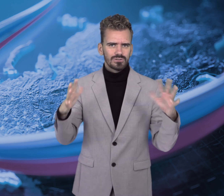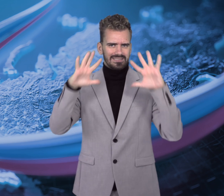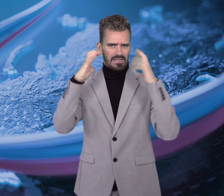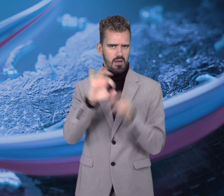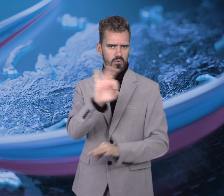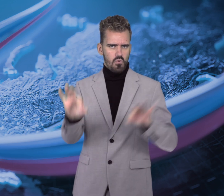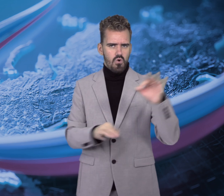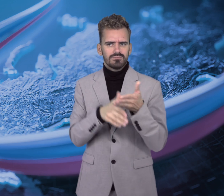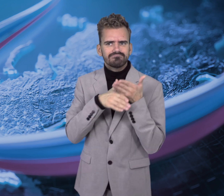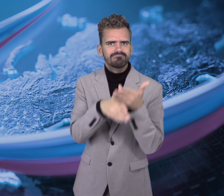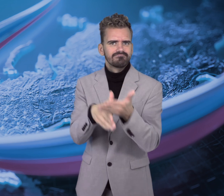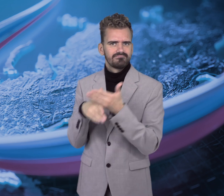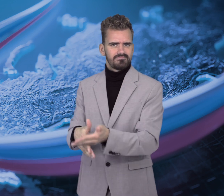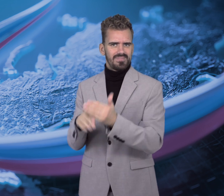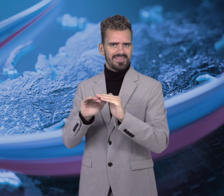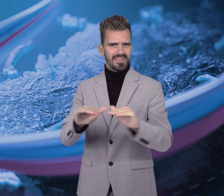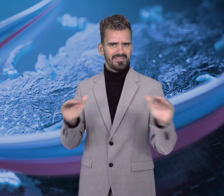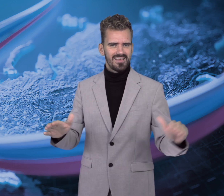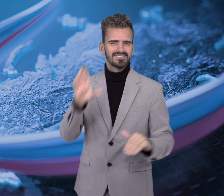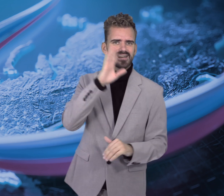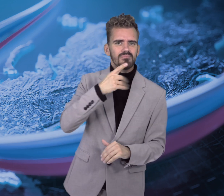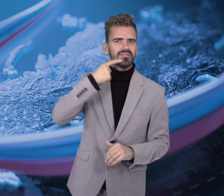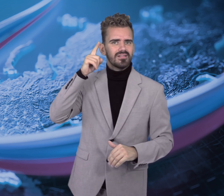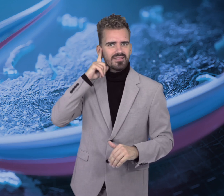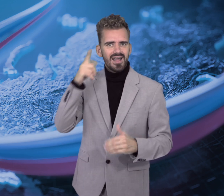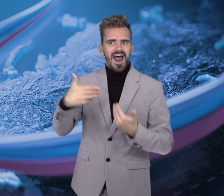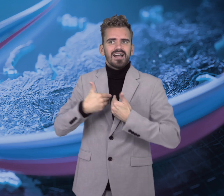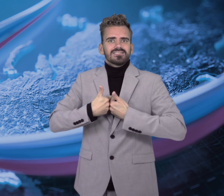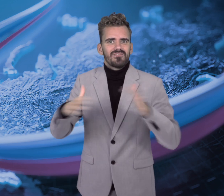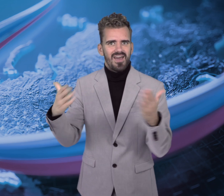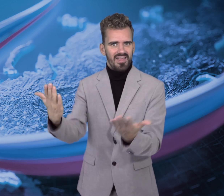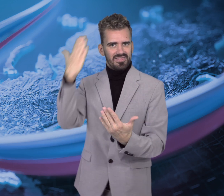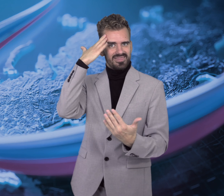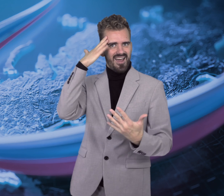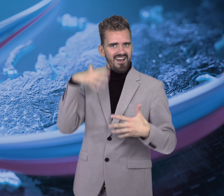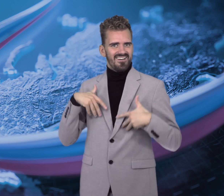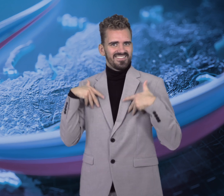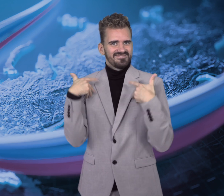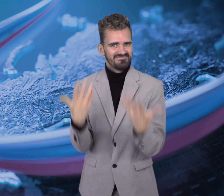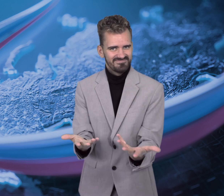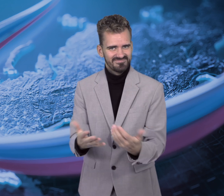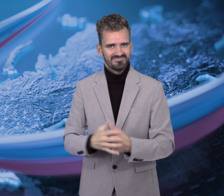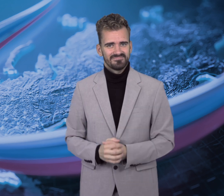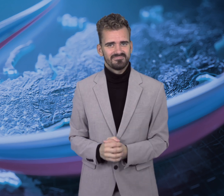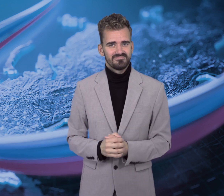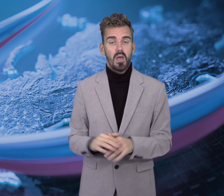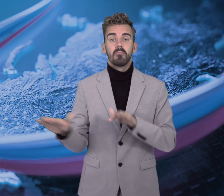серьезный проект помощи детям с проблемами слуха и раскрывают их таланты.